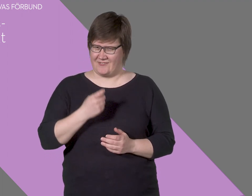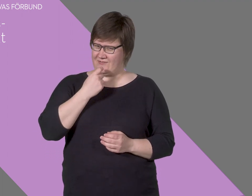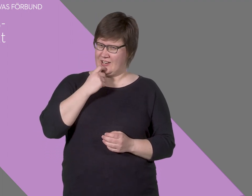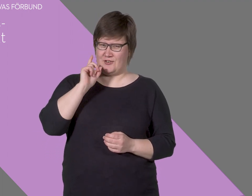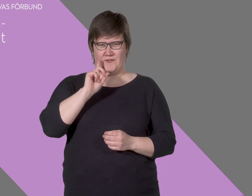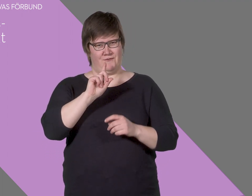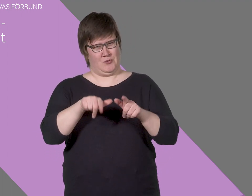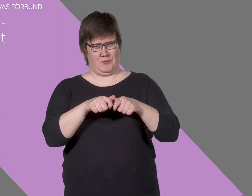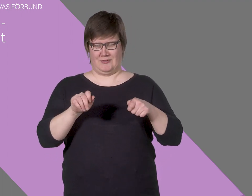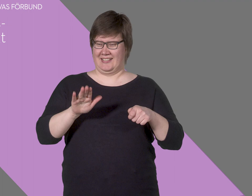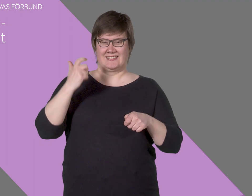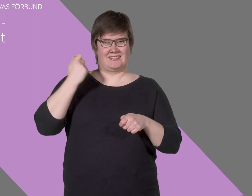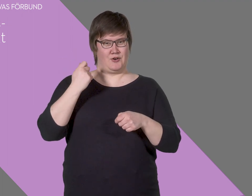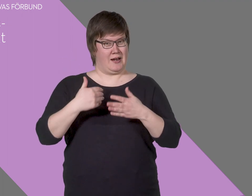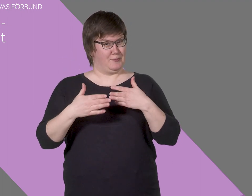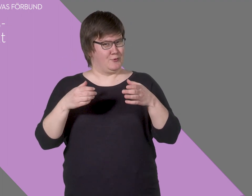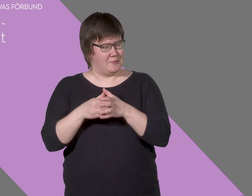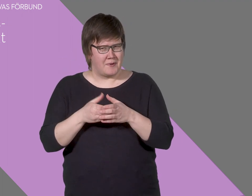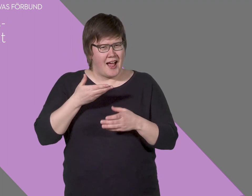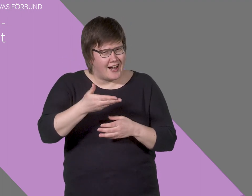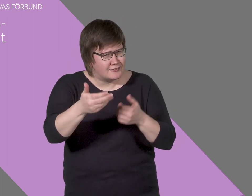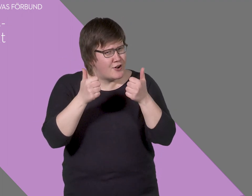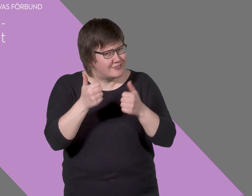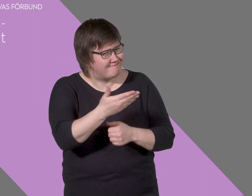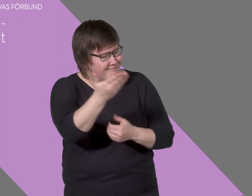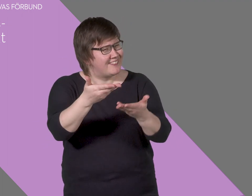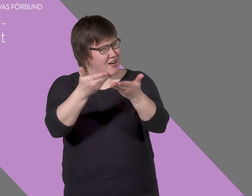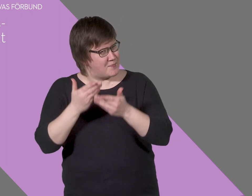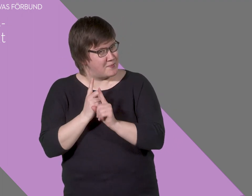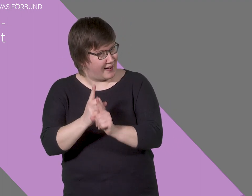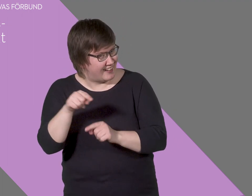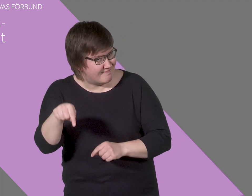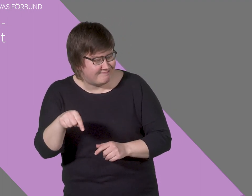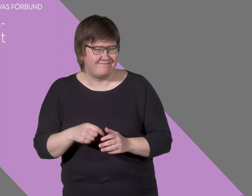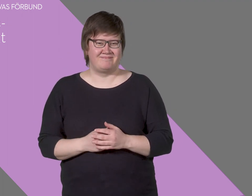Finlands Dövas Förbunds seniorarbetsgrupp hälsar er välkomna!